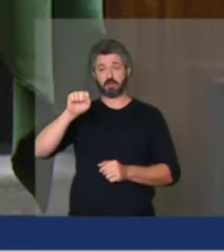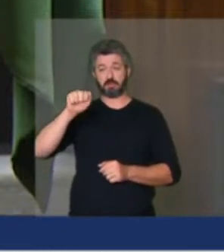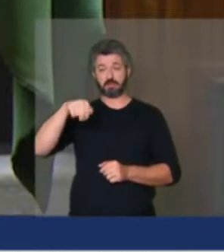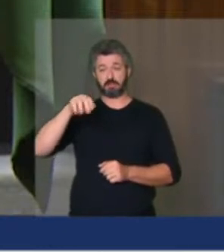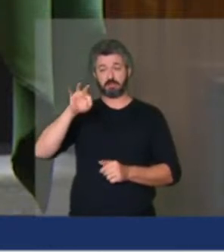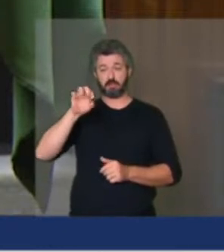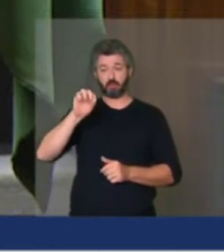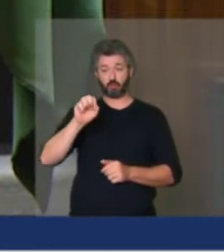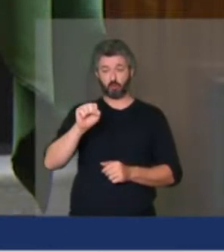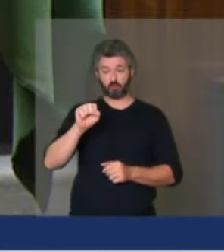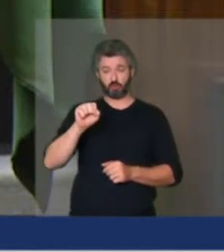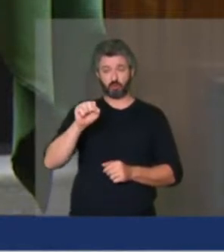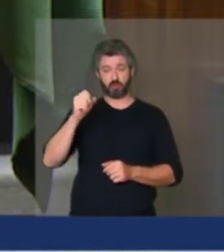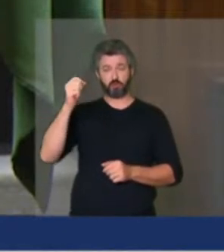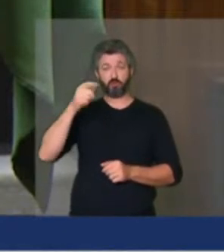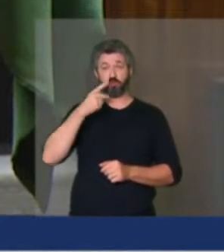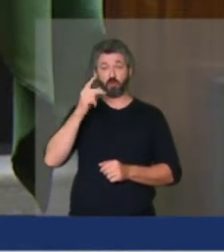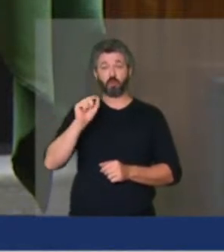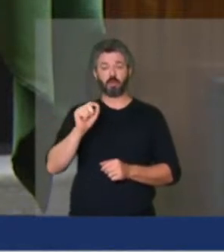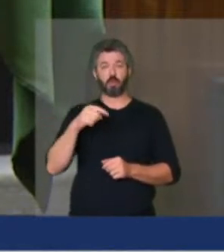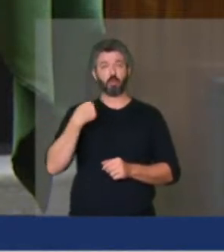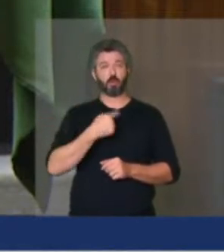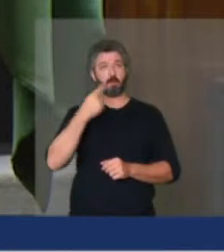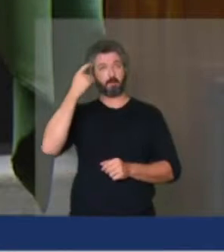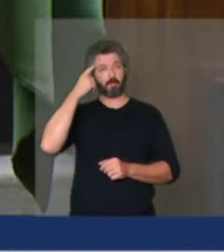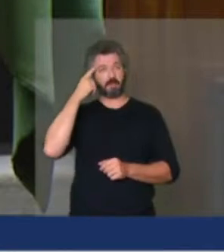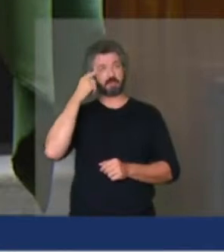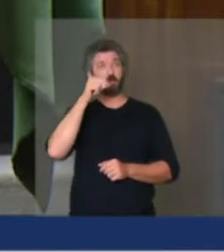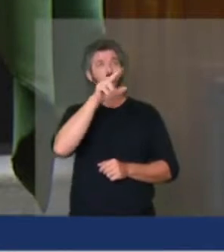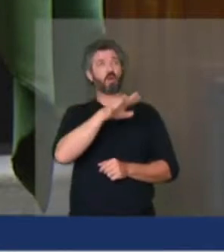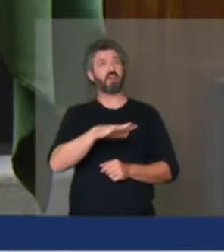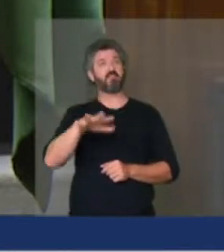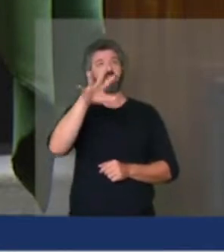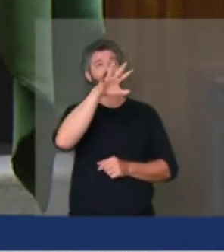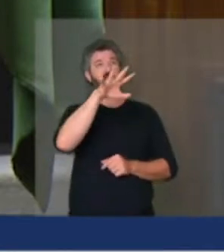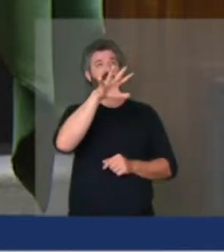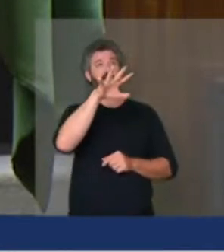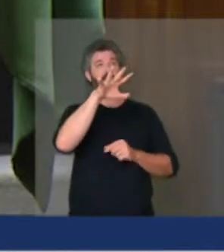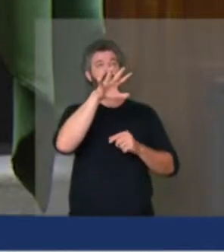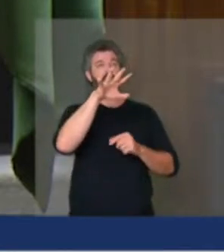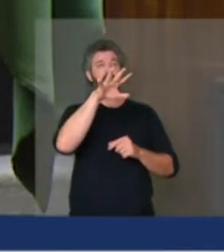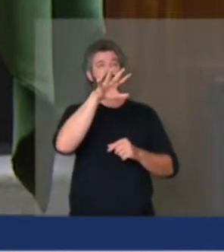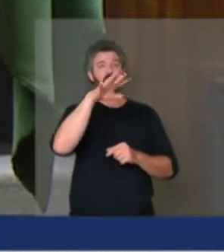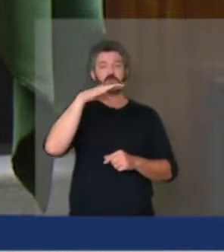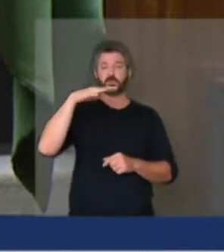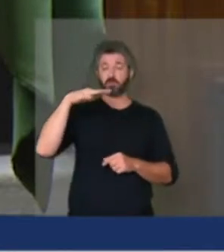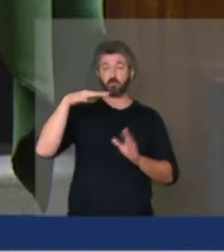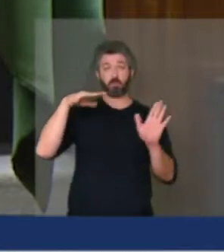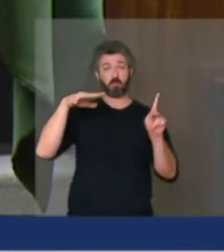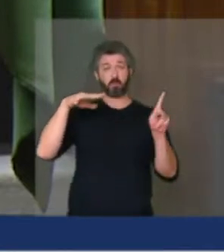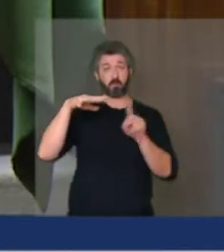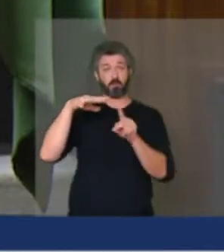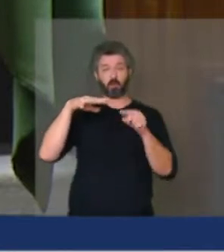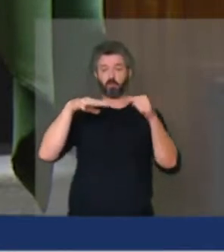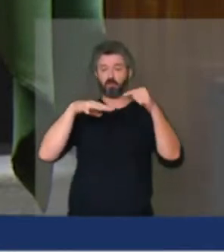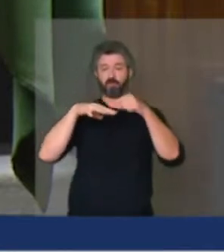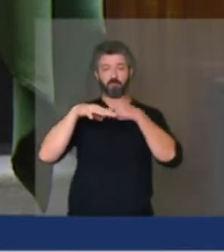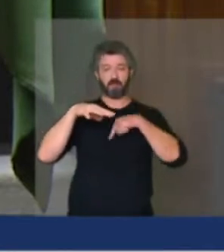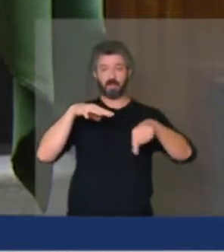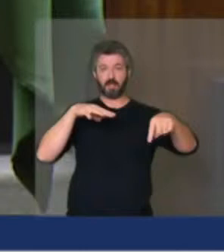UNIVERSO. A GENTE PENSA O UNIVERSO A PARTIR DE UM LUGAR. A PARTIR DE UM ESPAÇO, A PARTIR DE UM TERRITÓRIO. TERRITÓRIO É MUITO MAIS DO